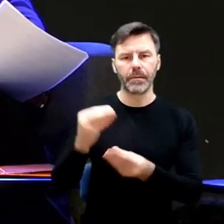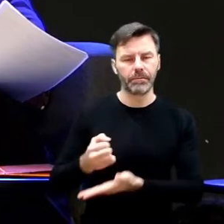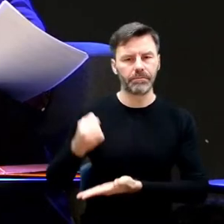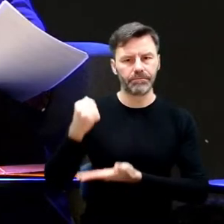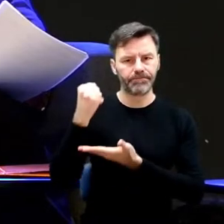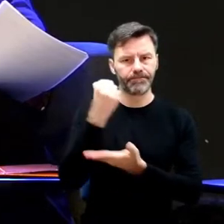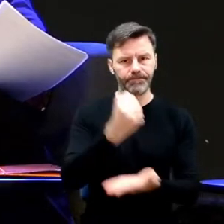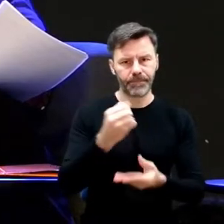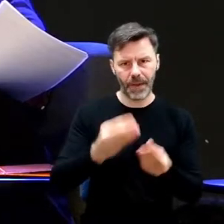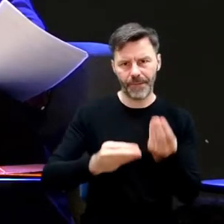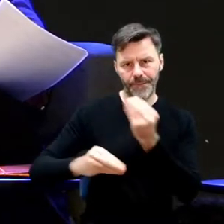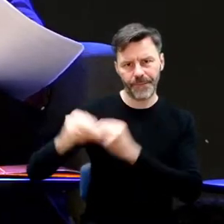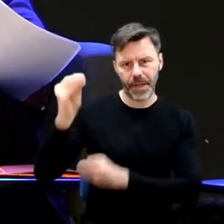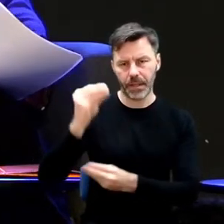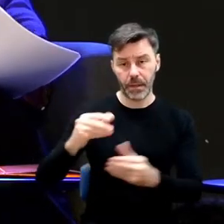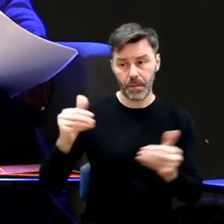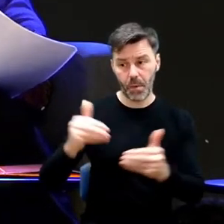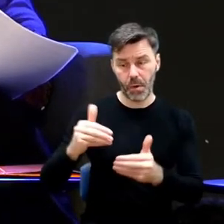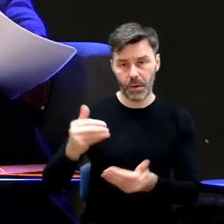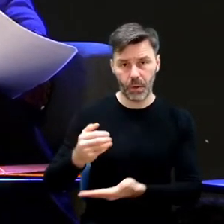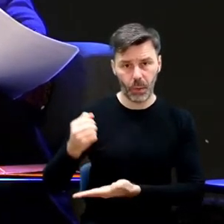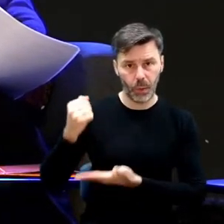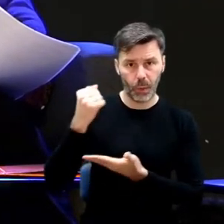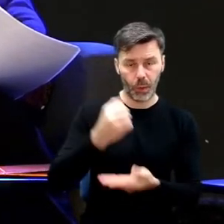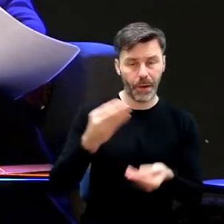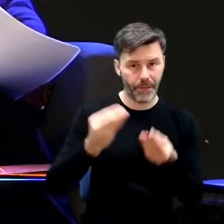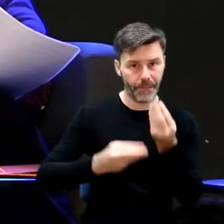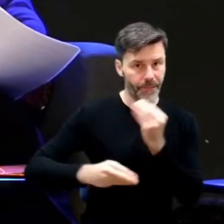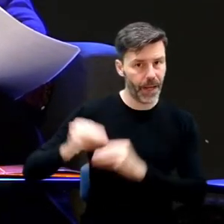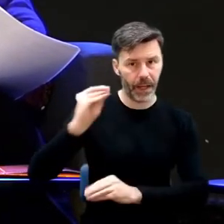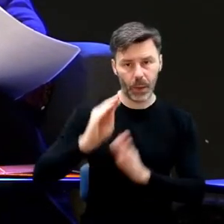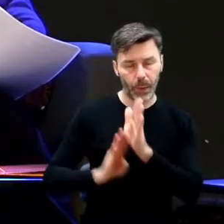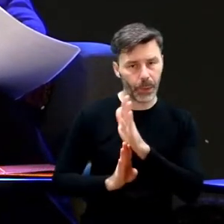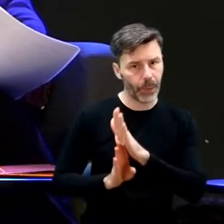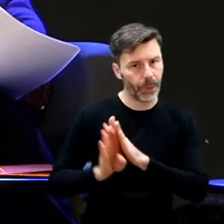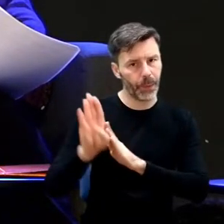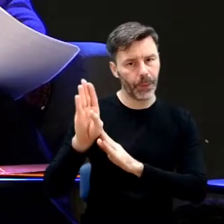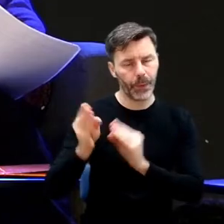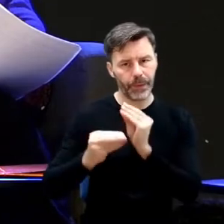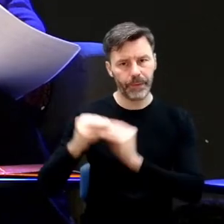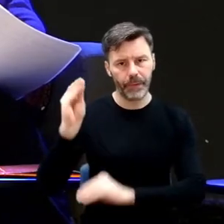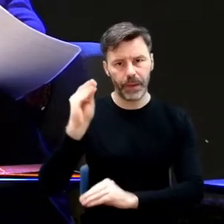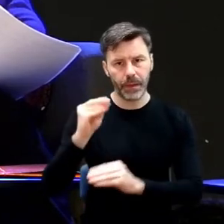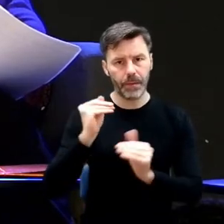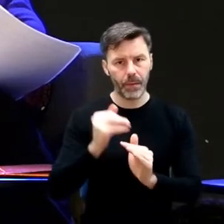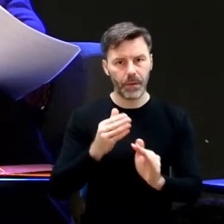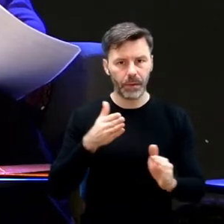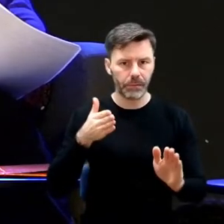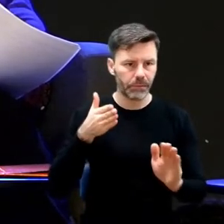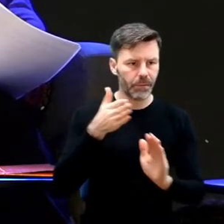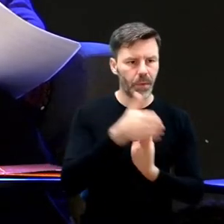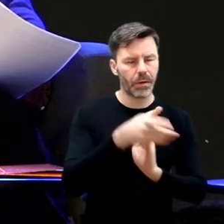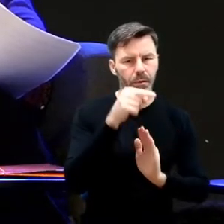możliwości dofinansowywania inwestycji bezpośrednio komunalnych,